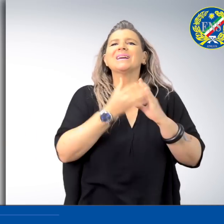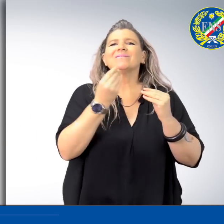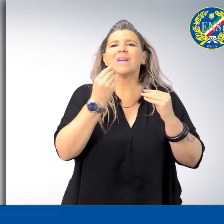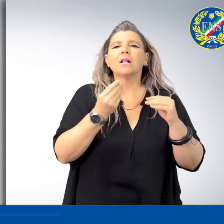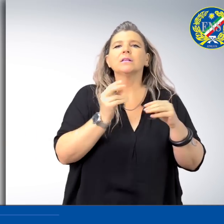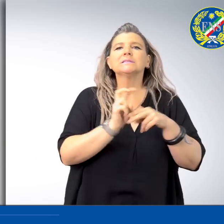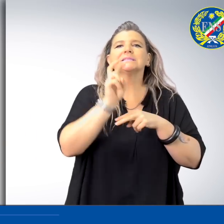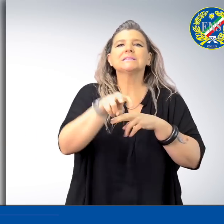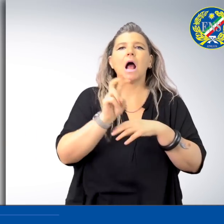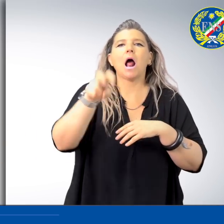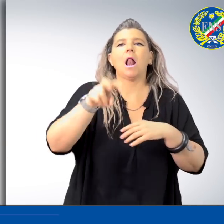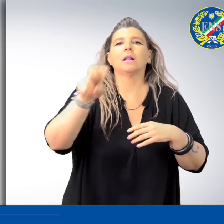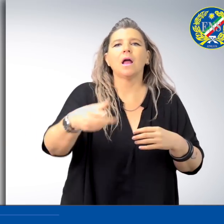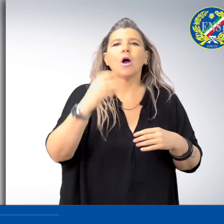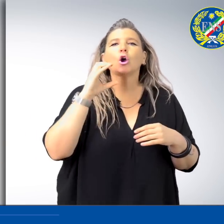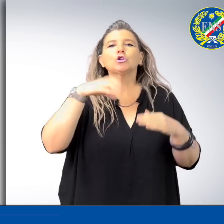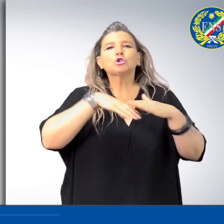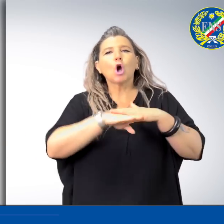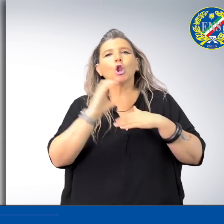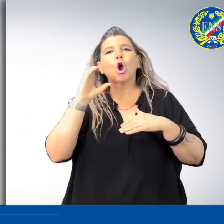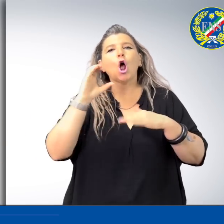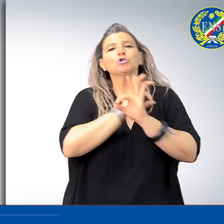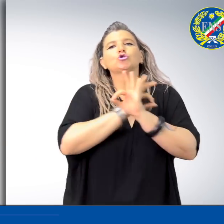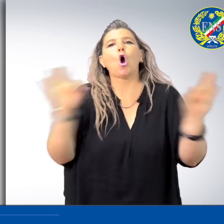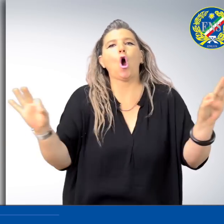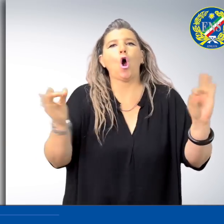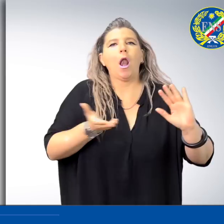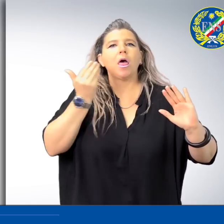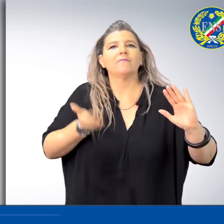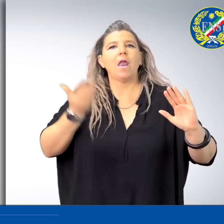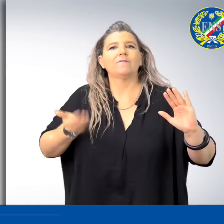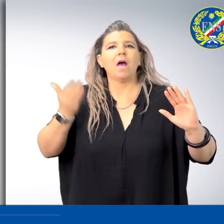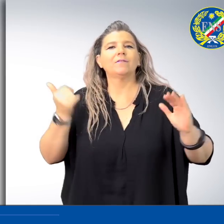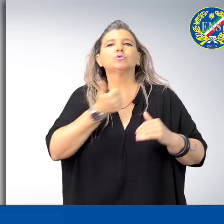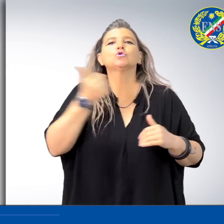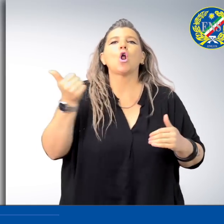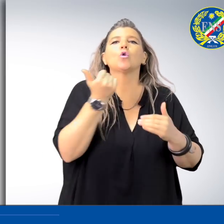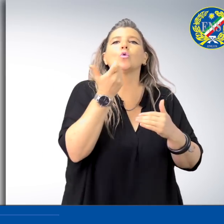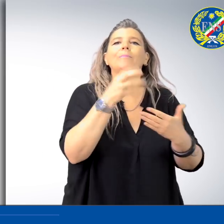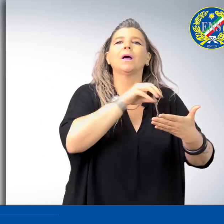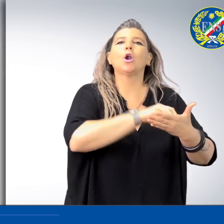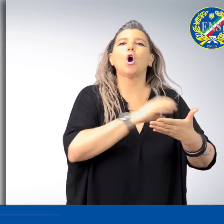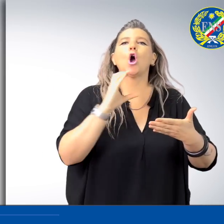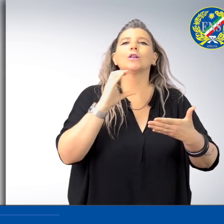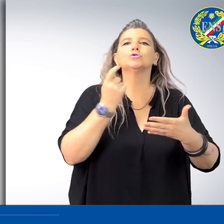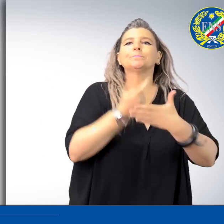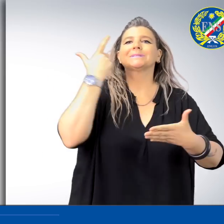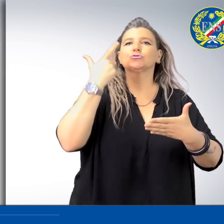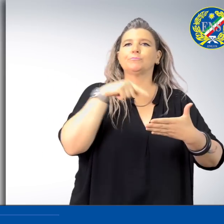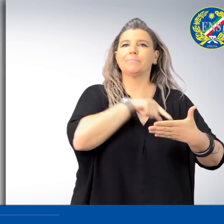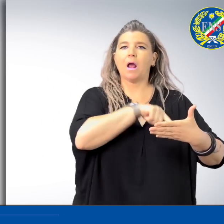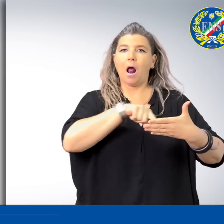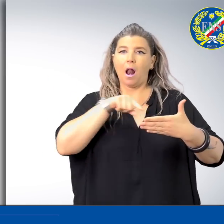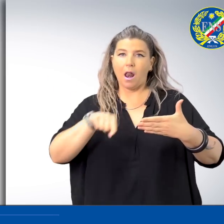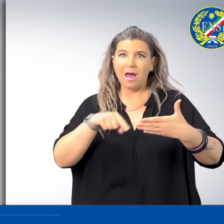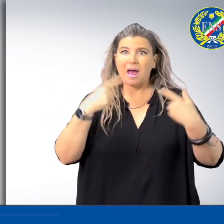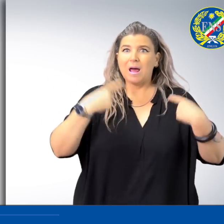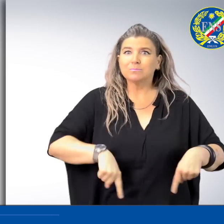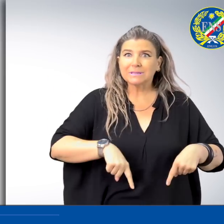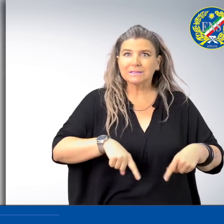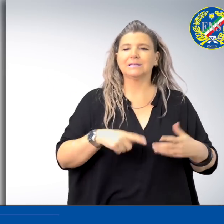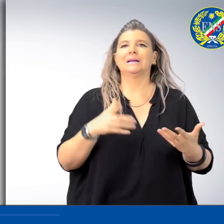e cosi vengono saltati i sottocodici o vengono tolti lasciando solo il numero del codice principale